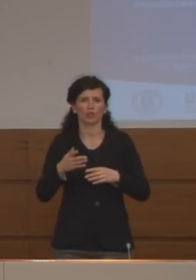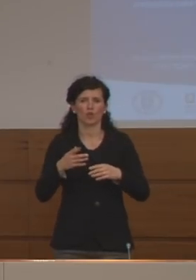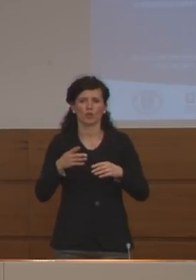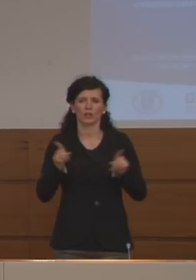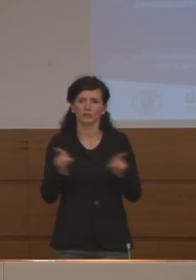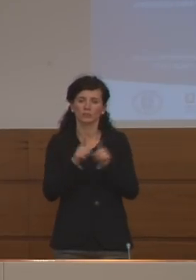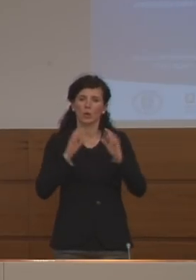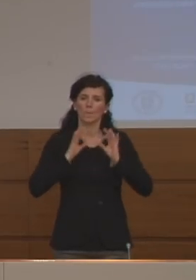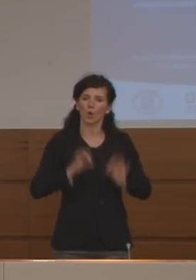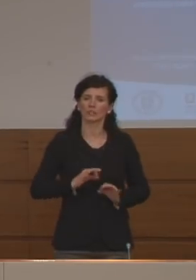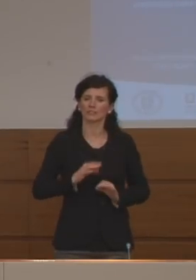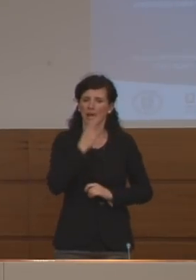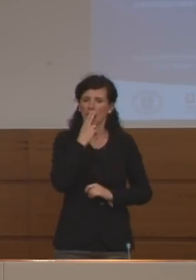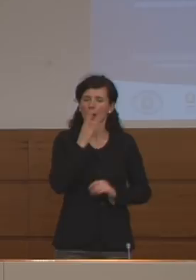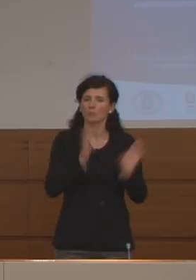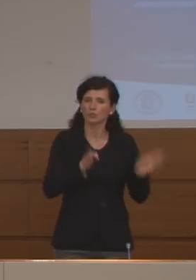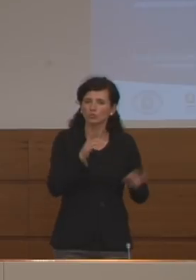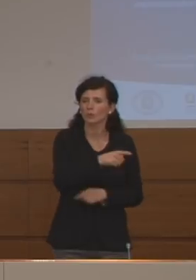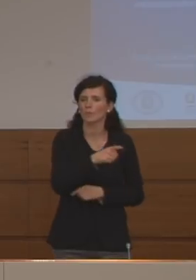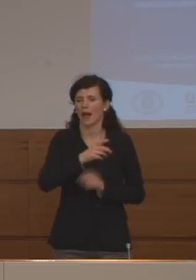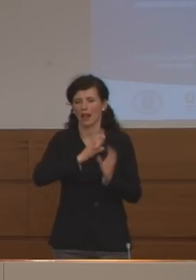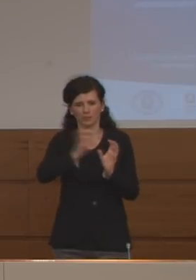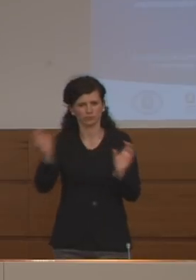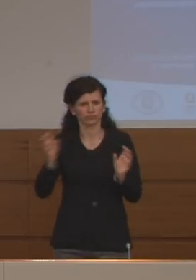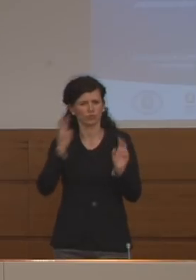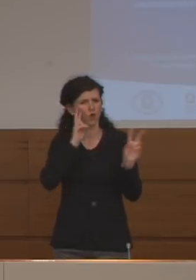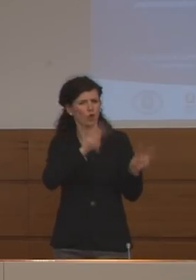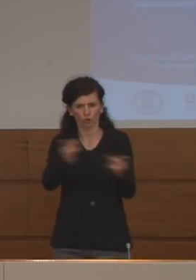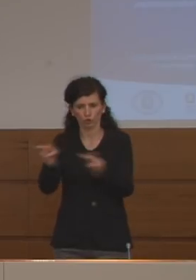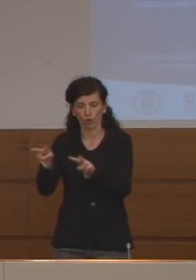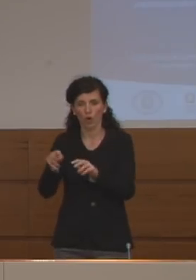coloro i quali fanno i controlli. L'abbiamo sempre detto, non bisogna